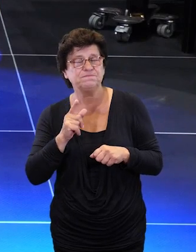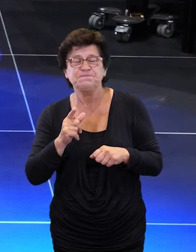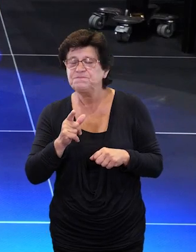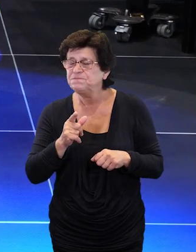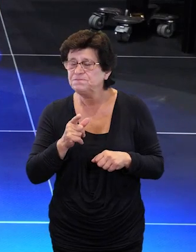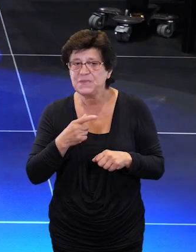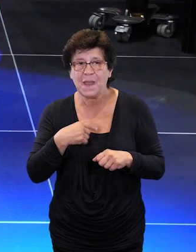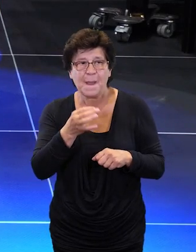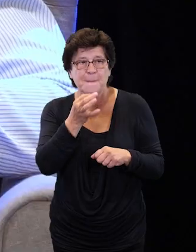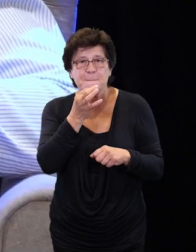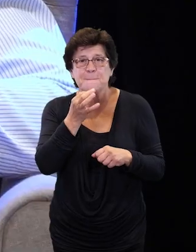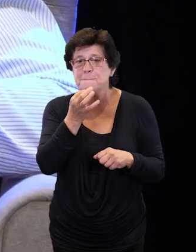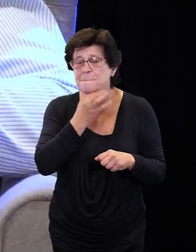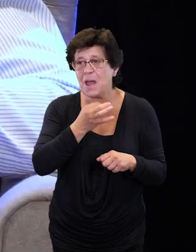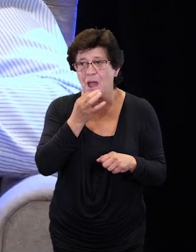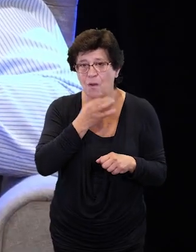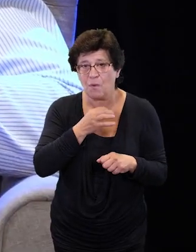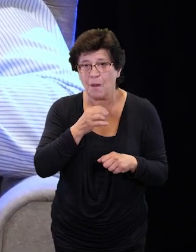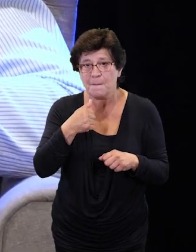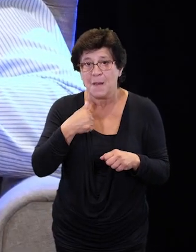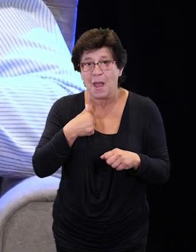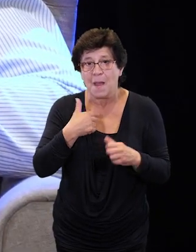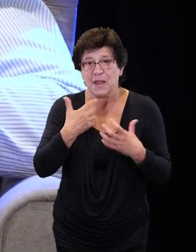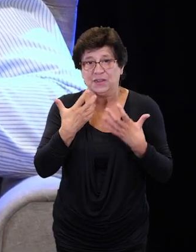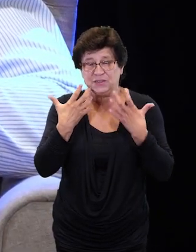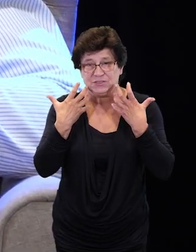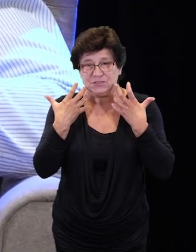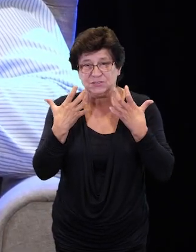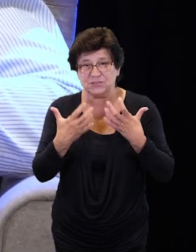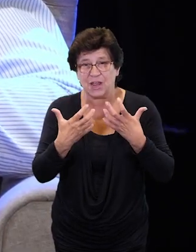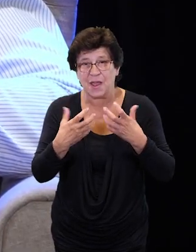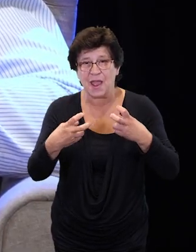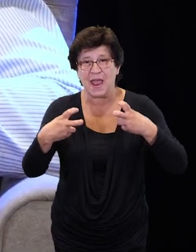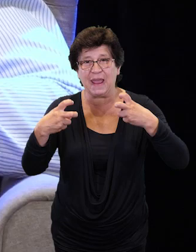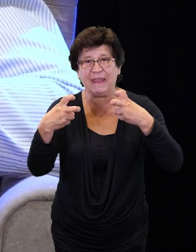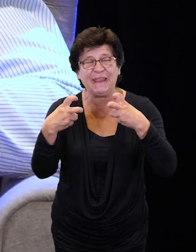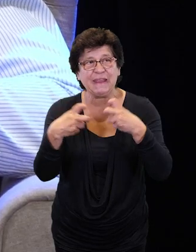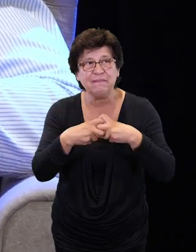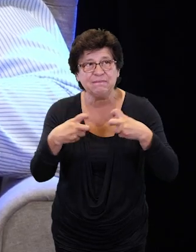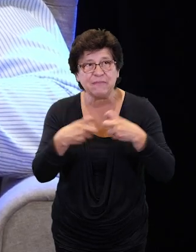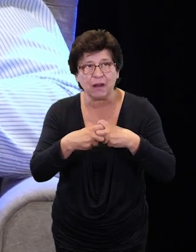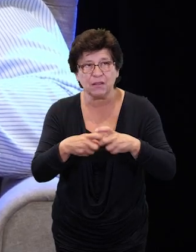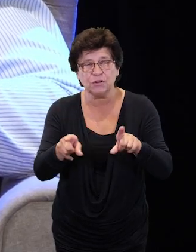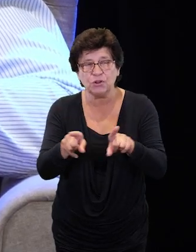my jeszcze oddaliśmy całą przestrzeń internetu praktycznie w ręce osób, które nie do końca w ogóle mówiły prawdę.